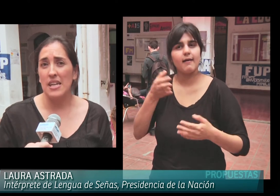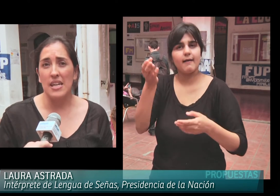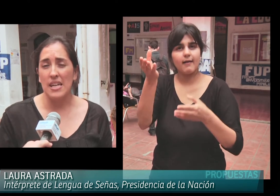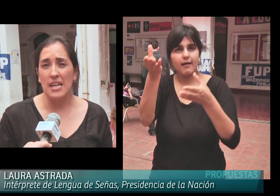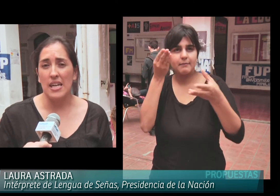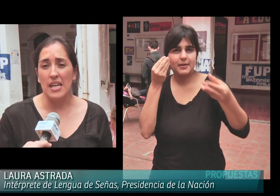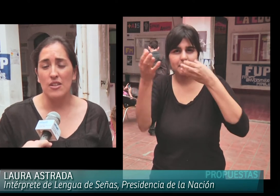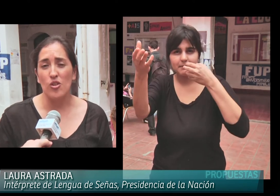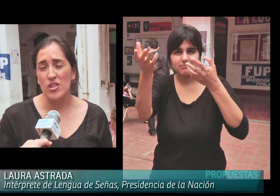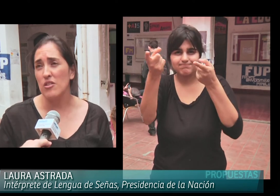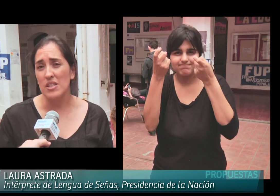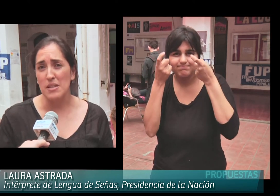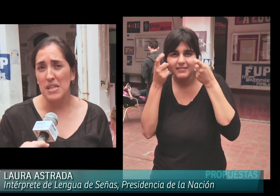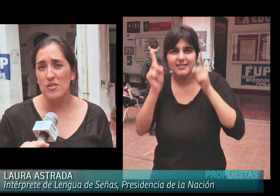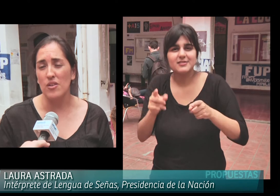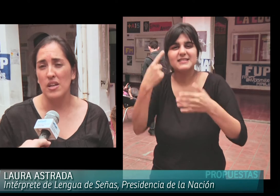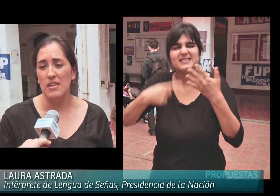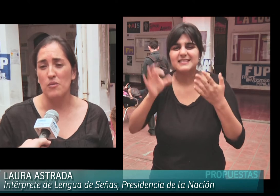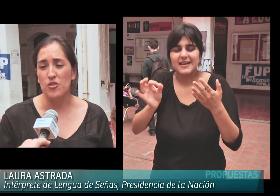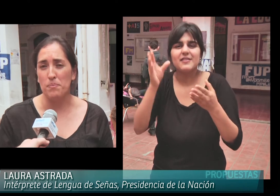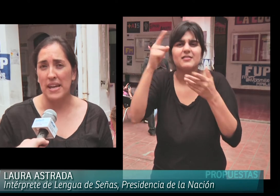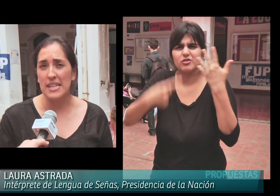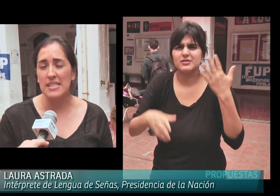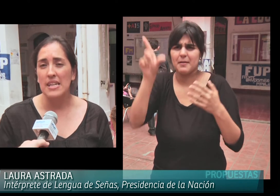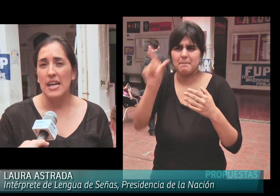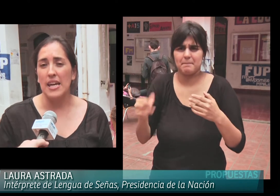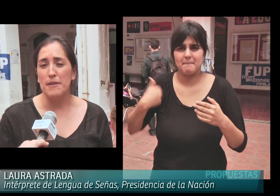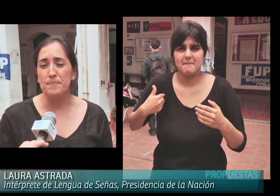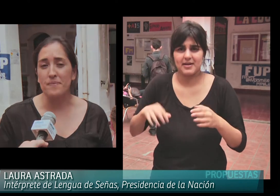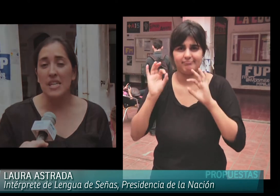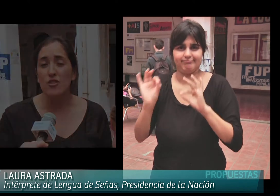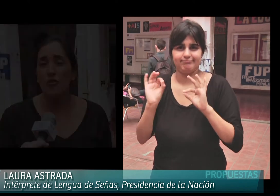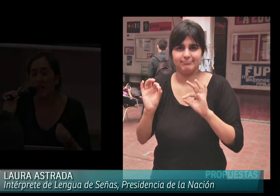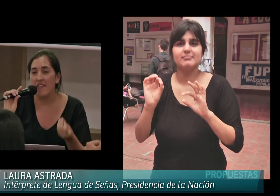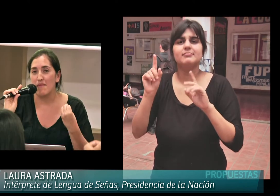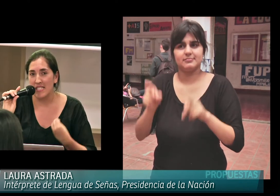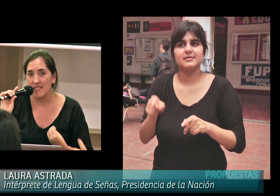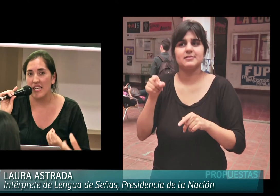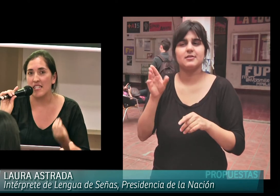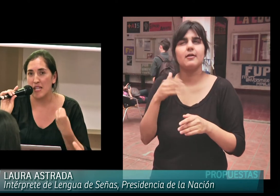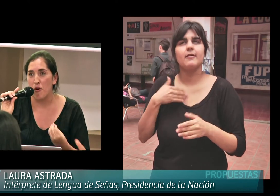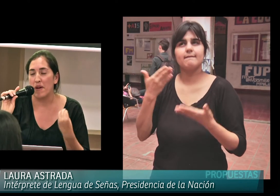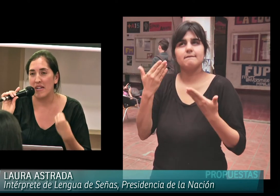de todos los acontecimientos de nuestro país. Y eso forma opinión,